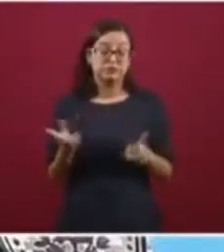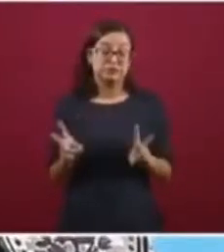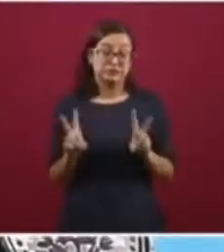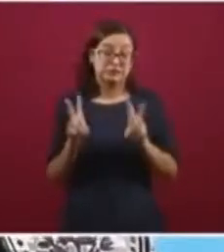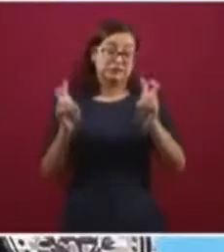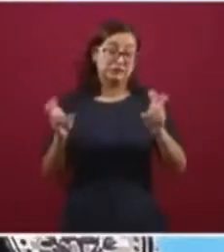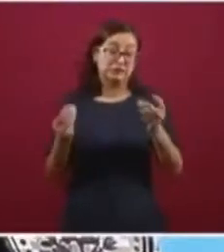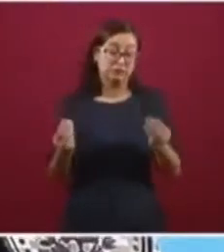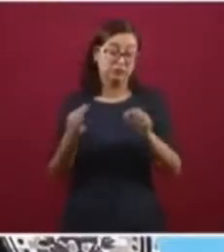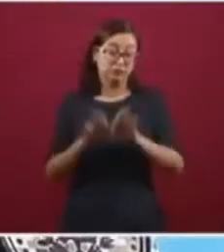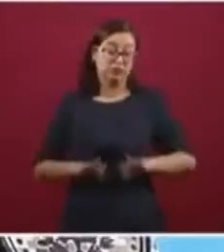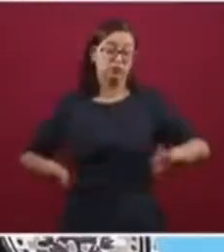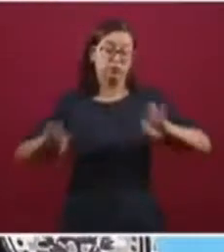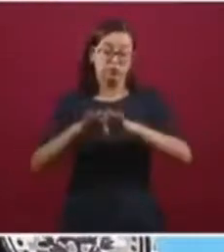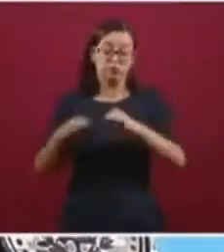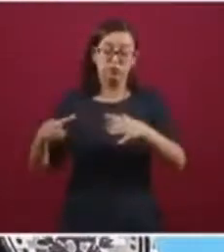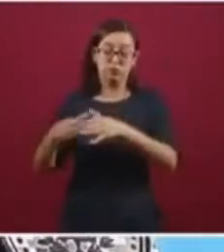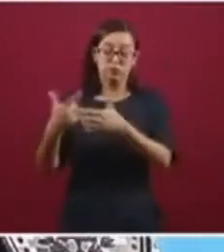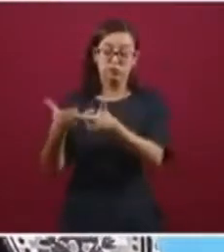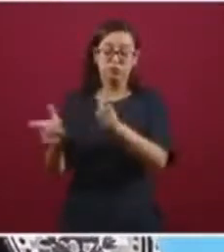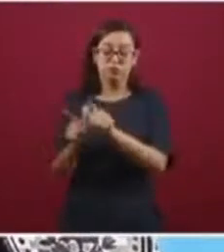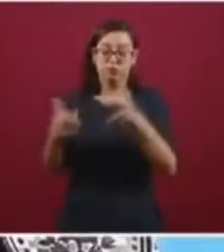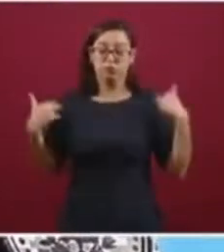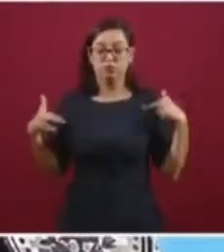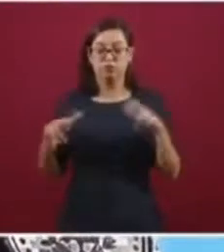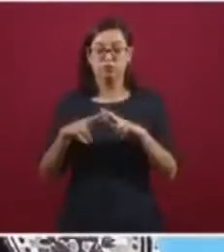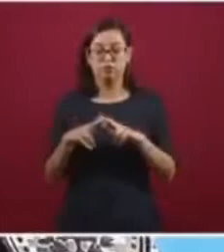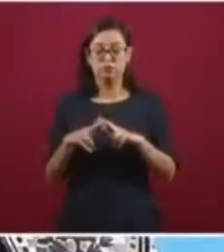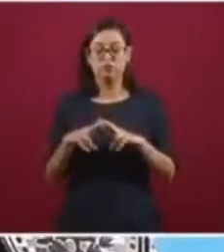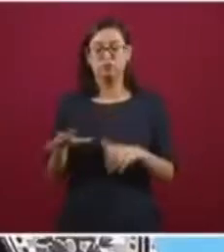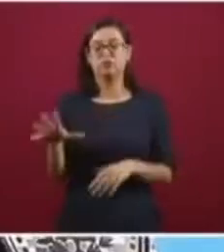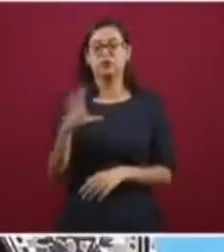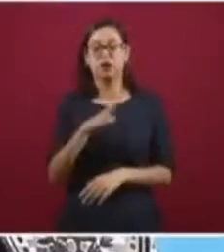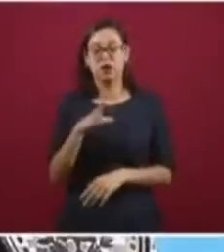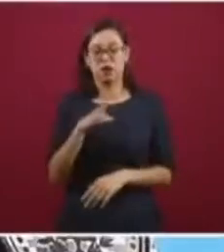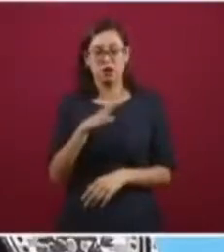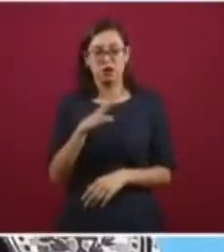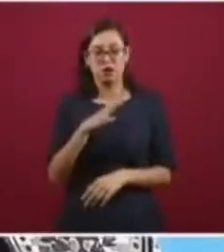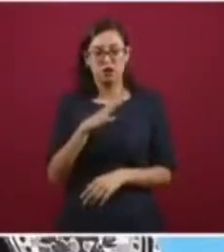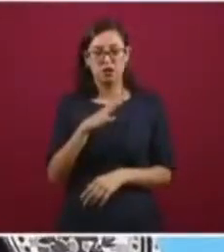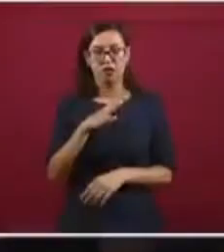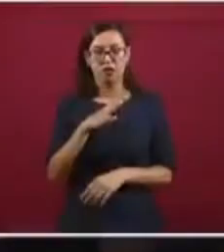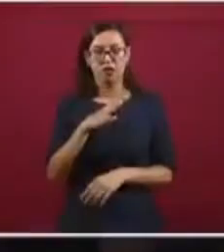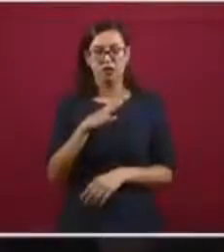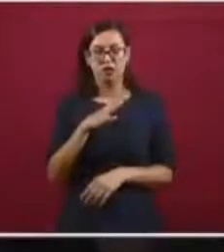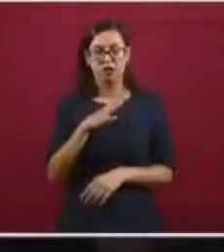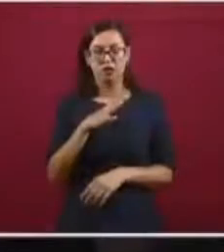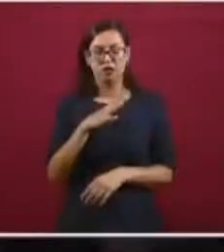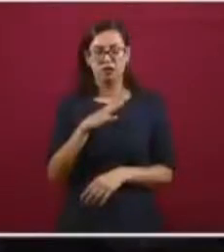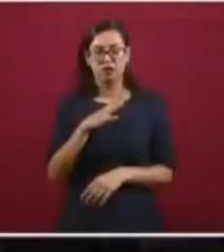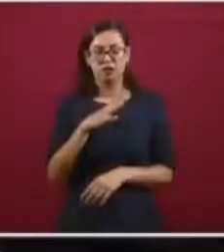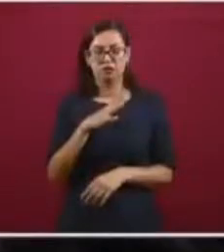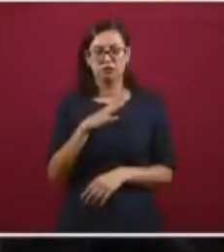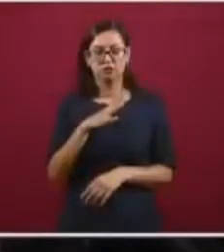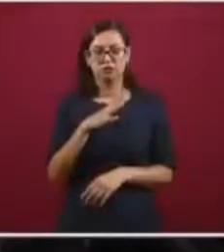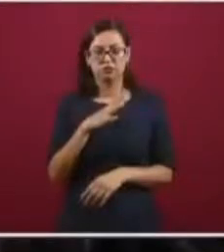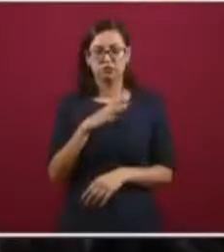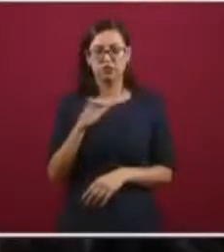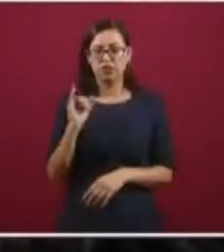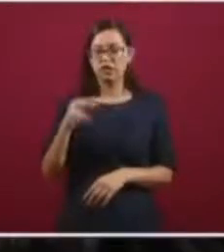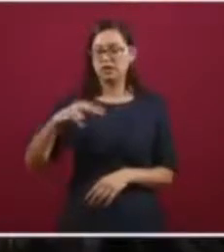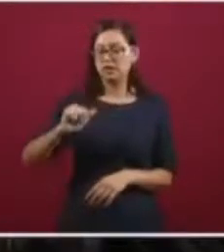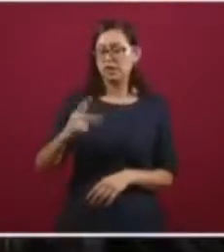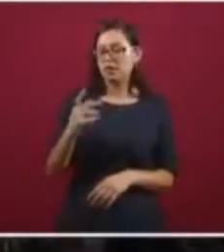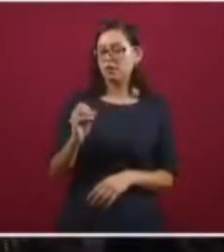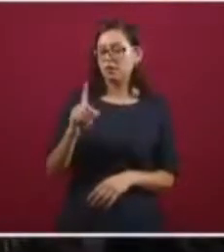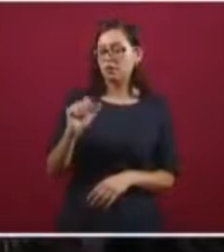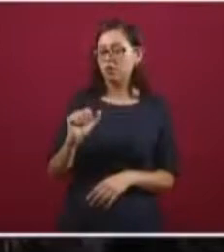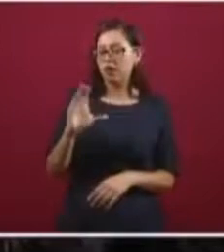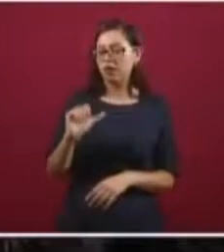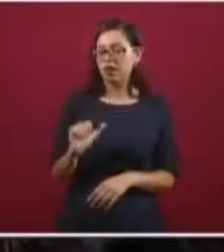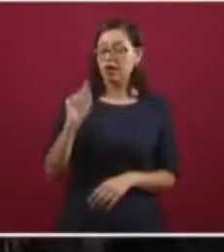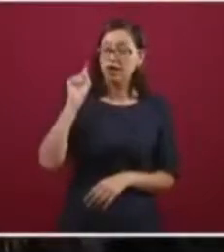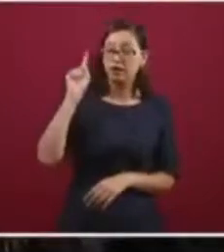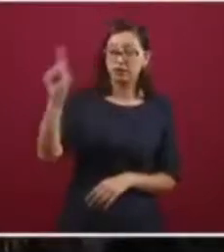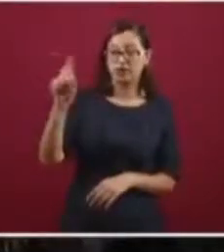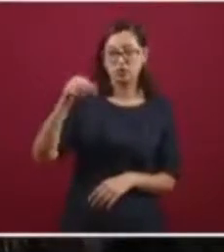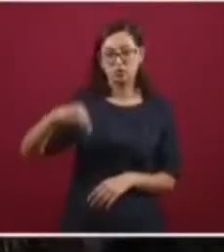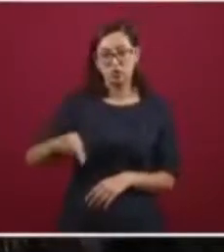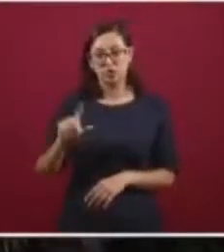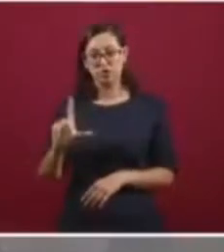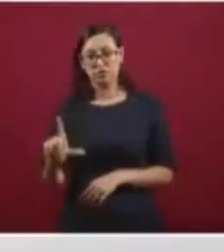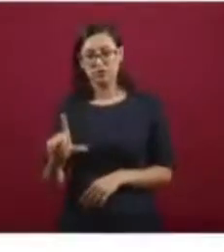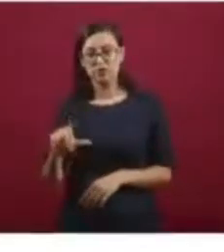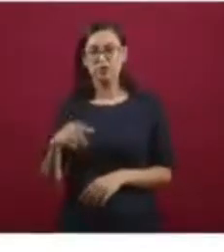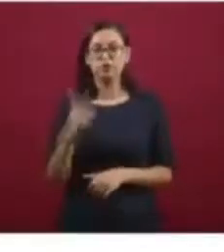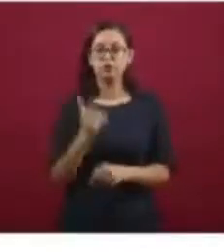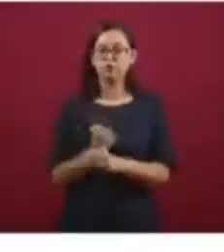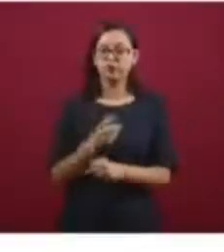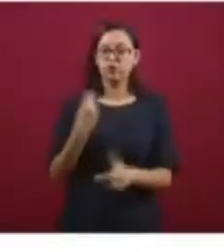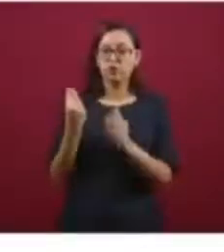importante, tenemos actualmente en Apodaca, Nuevo León, un segundo curso de capacitación